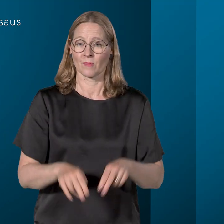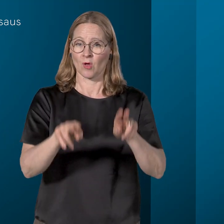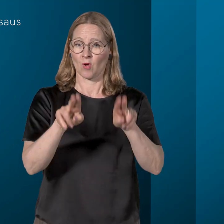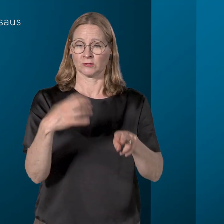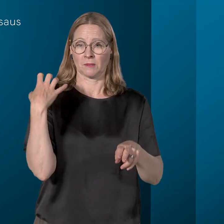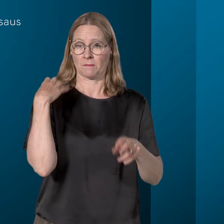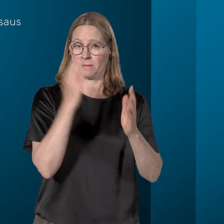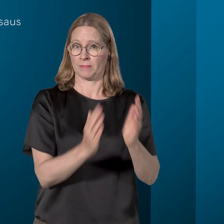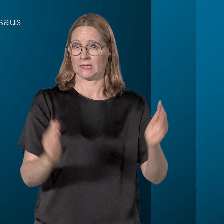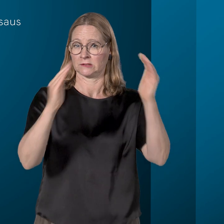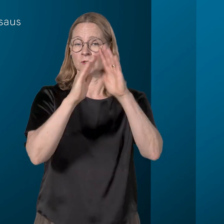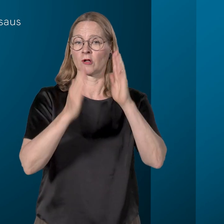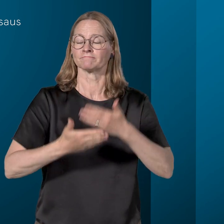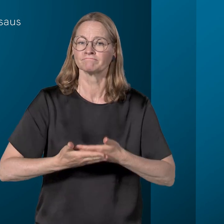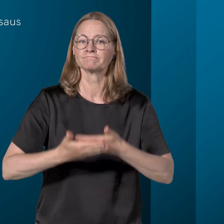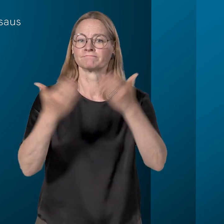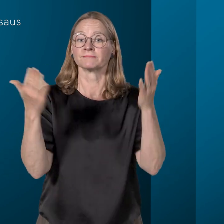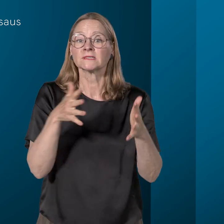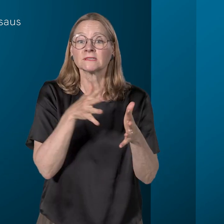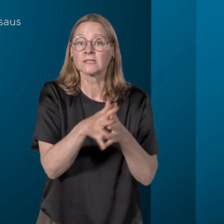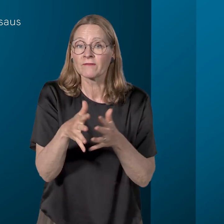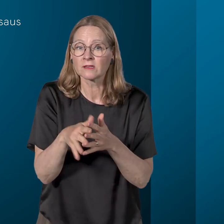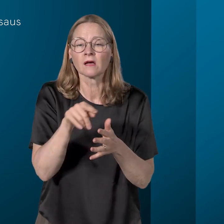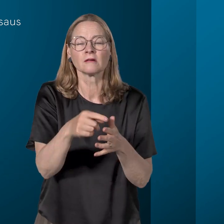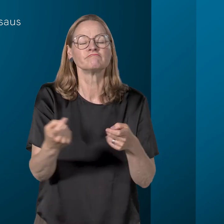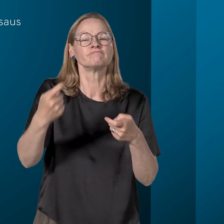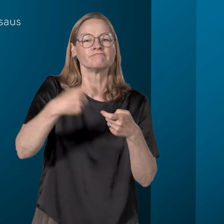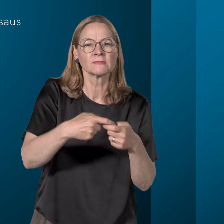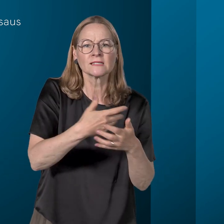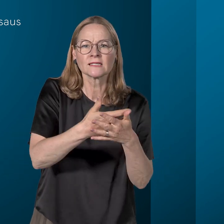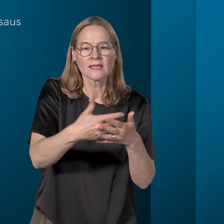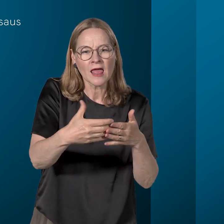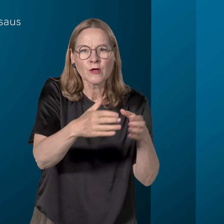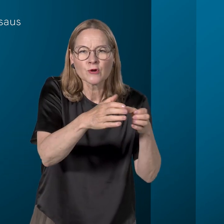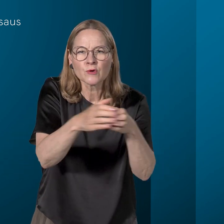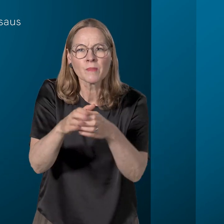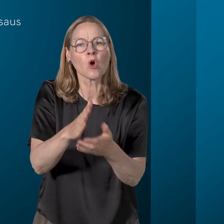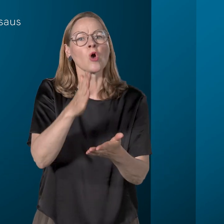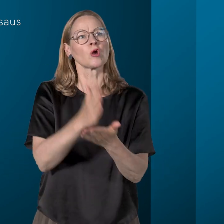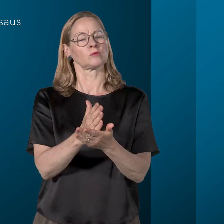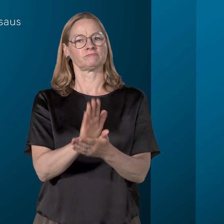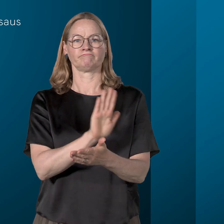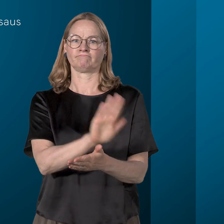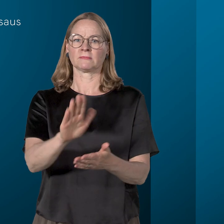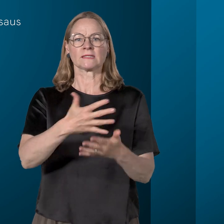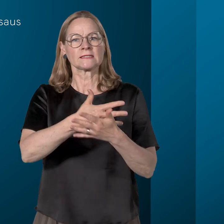Oikeusministeriö on julkaissut selvityksen, - joka käsittelee kieliryhmien oikeutta ylläpitää -